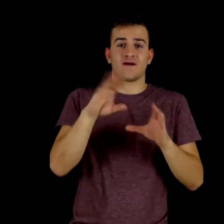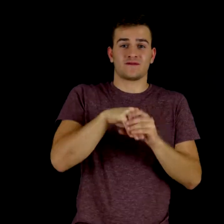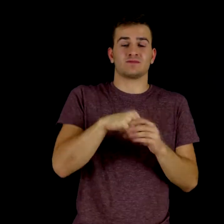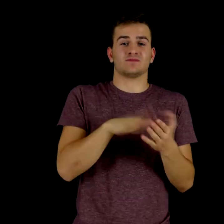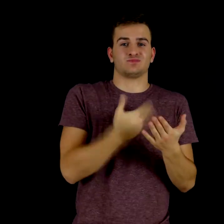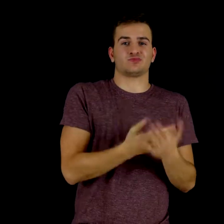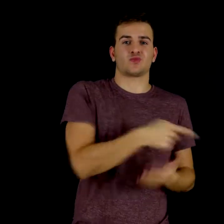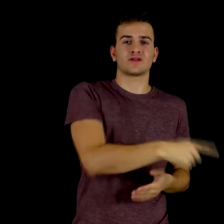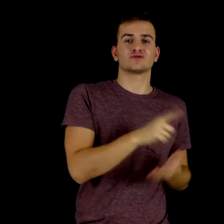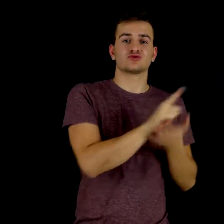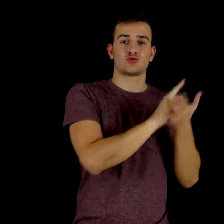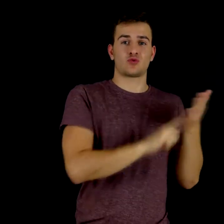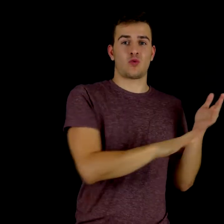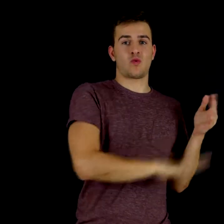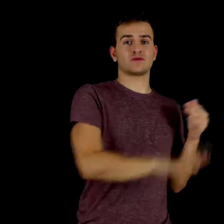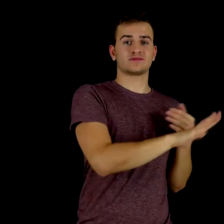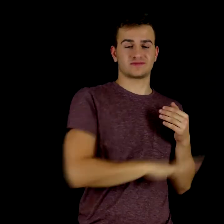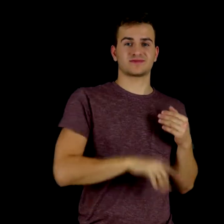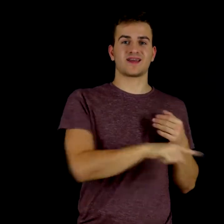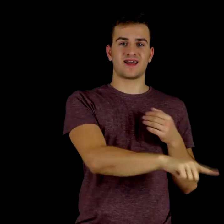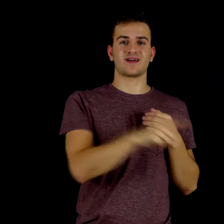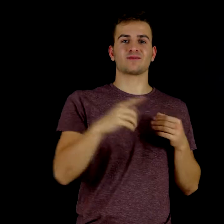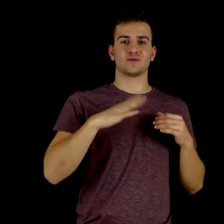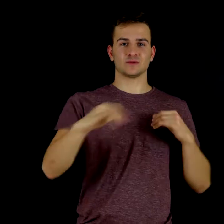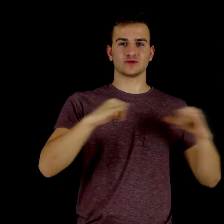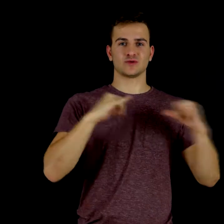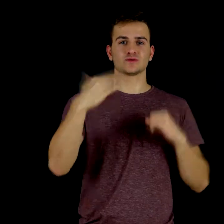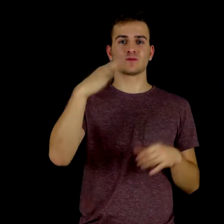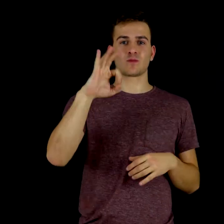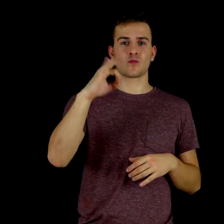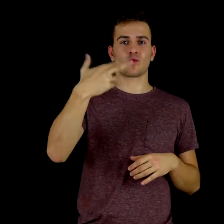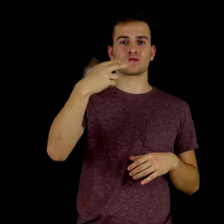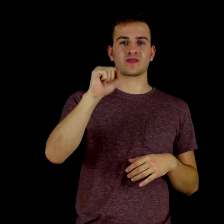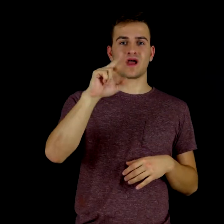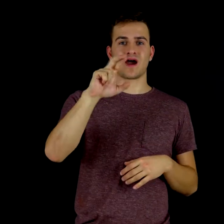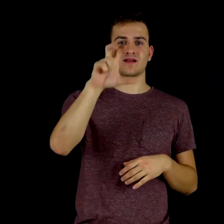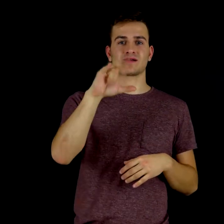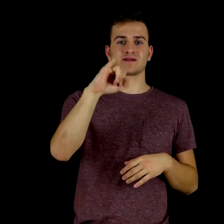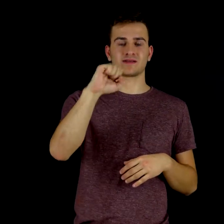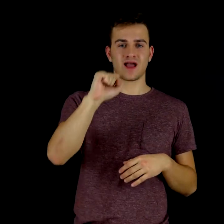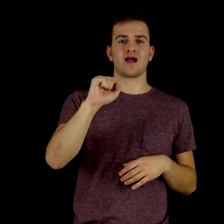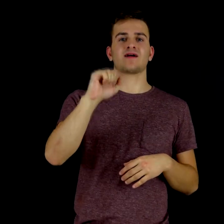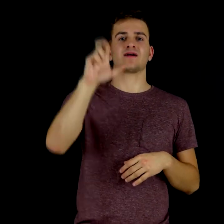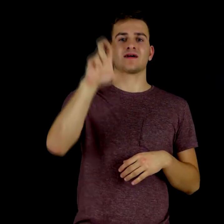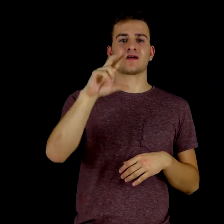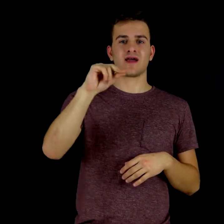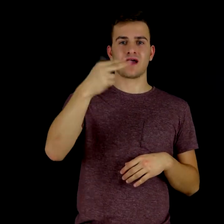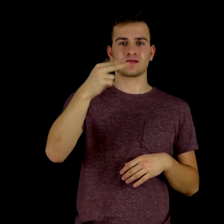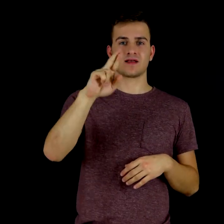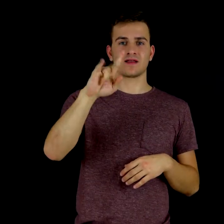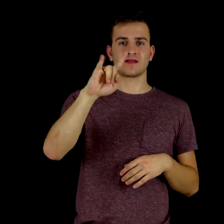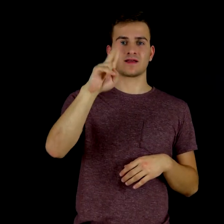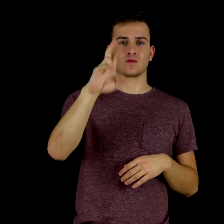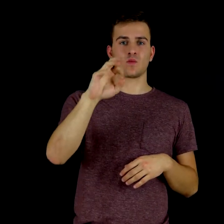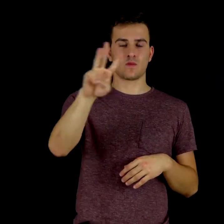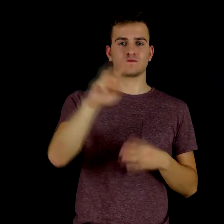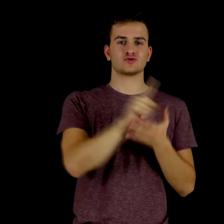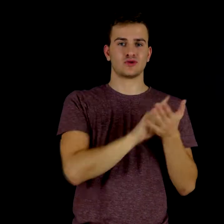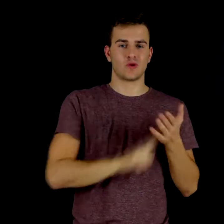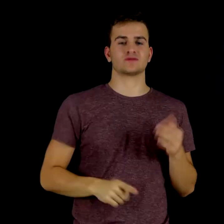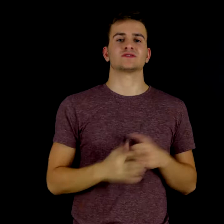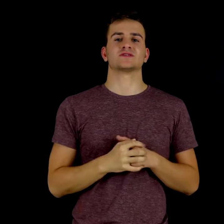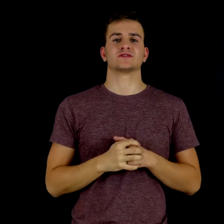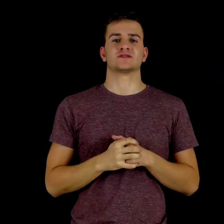Na Śląsku w Monarchii Henryków Śląskich,